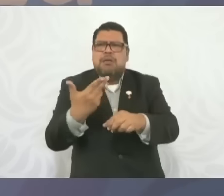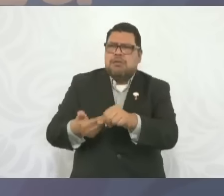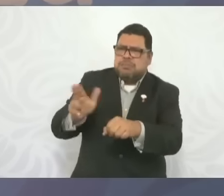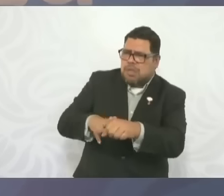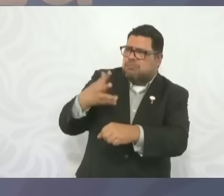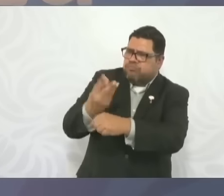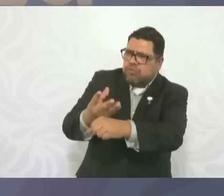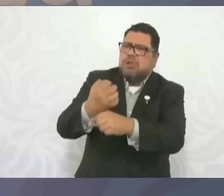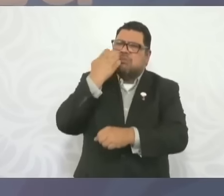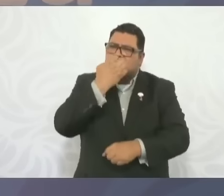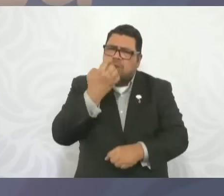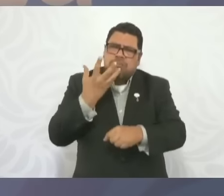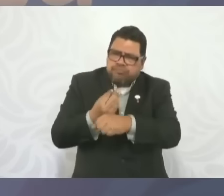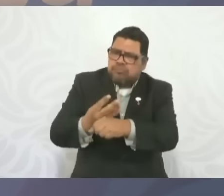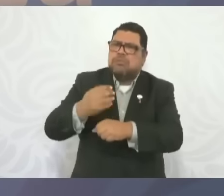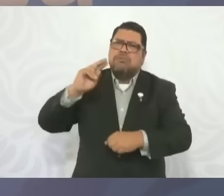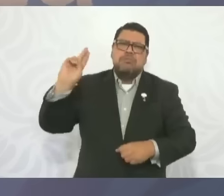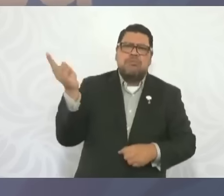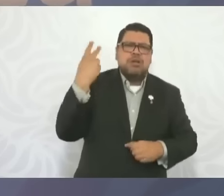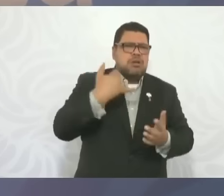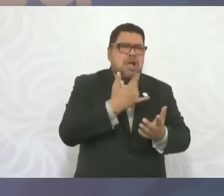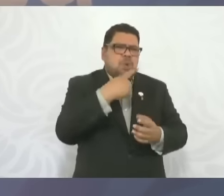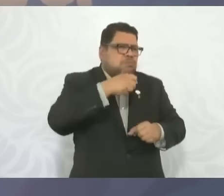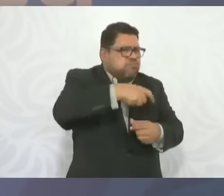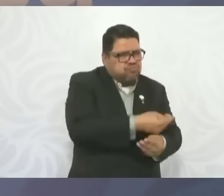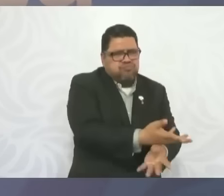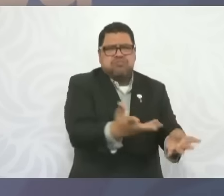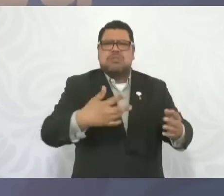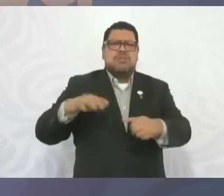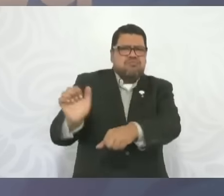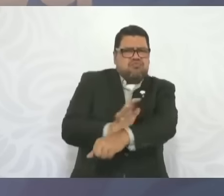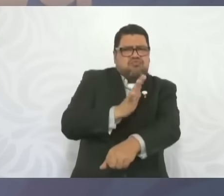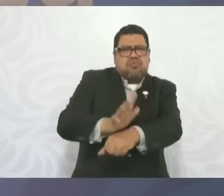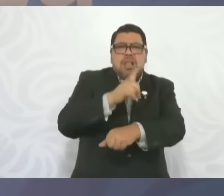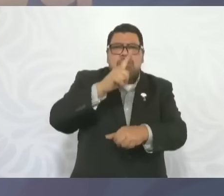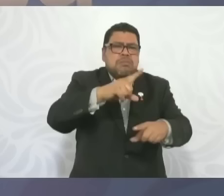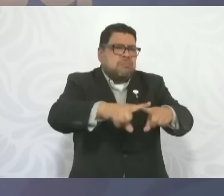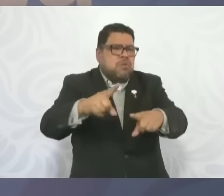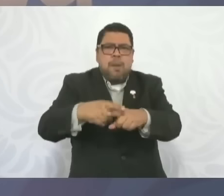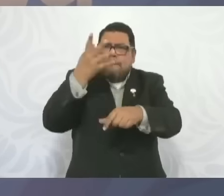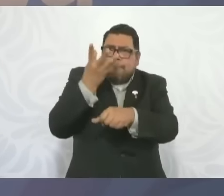universidades, sistemas de riego, electrificación y grandes proyectos de infraestructura que